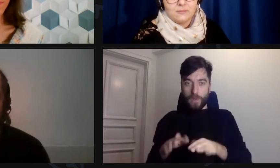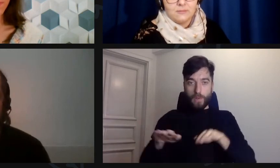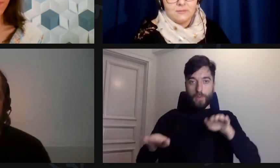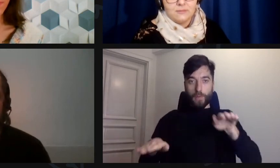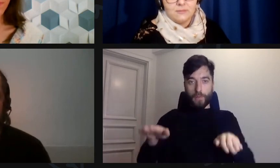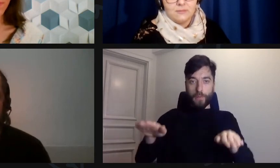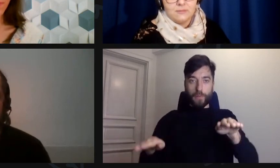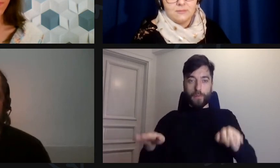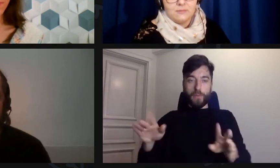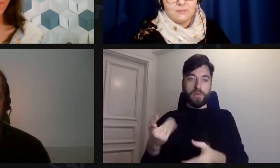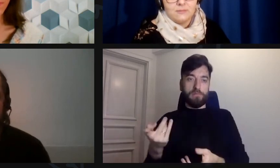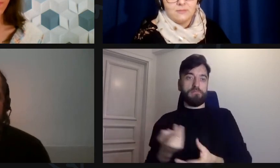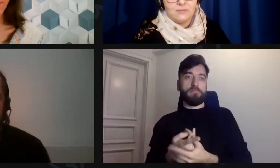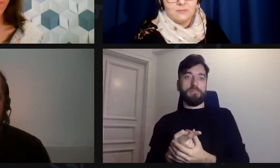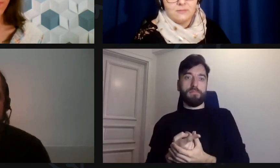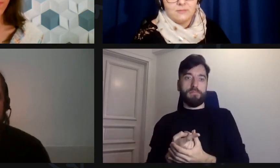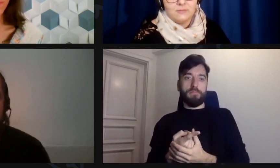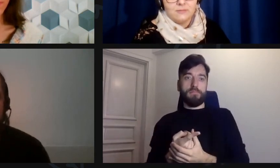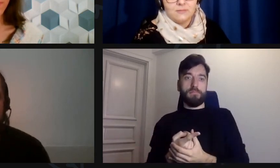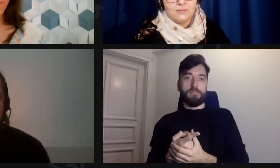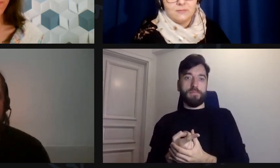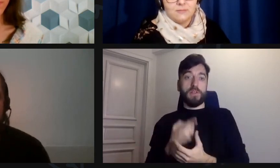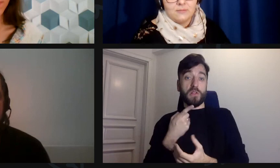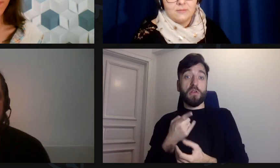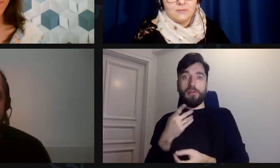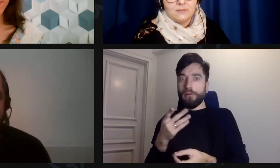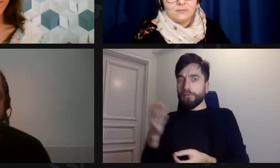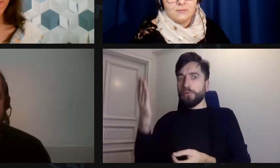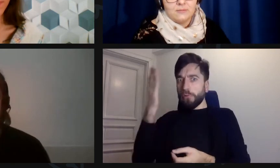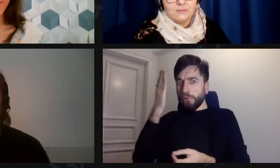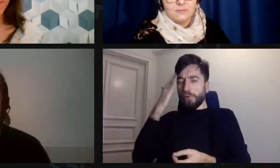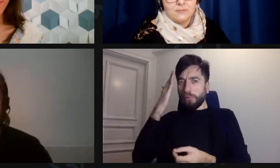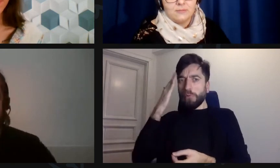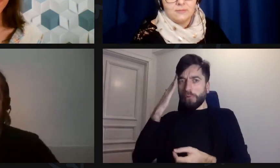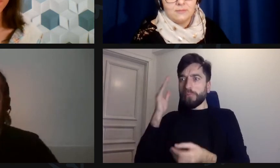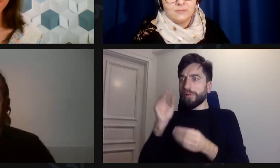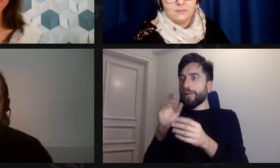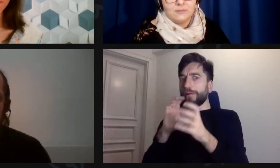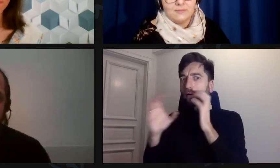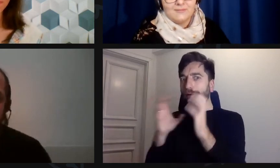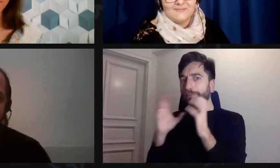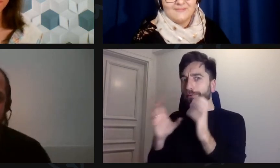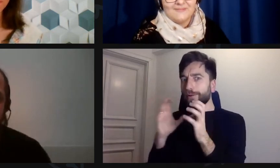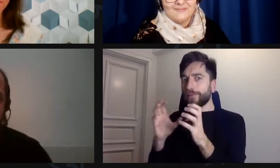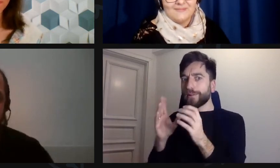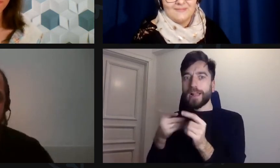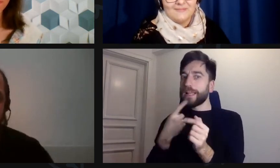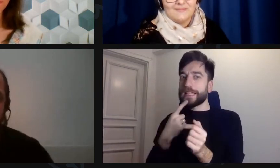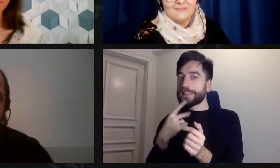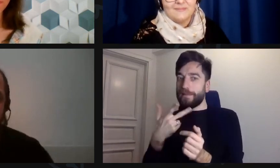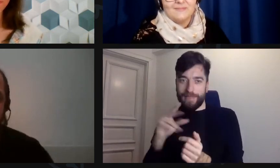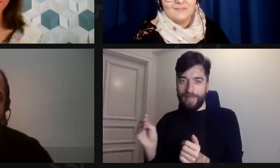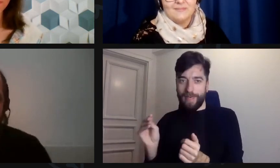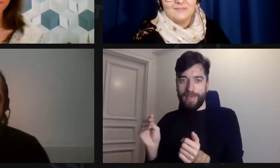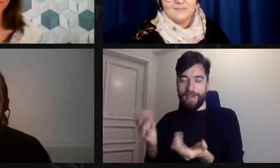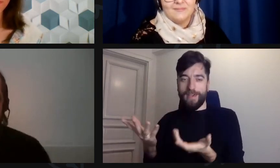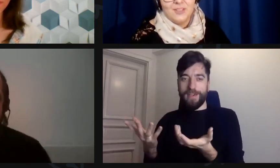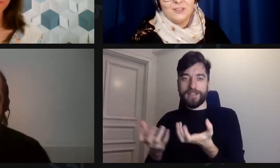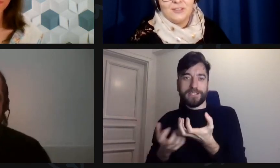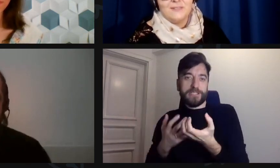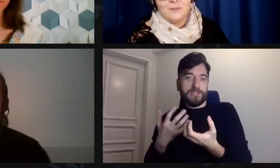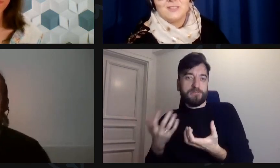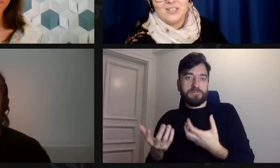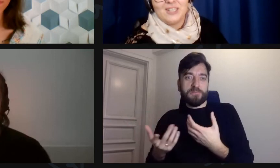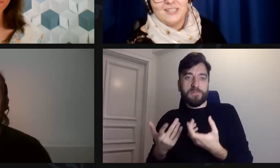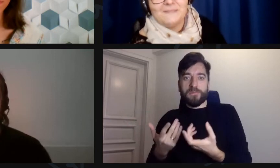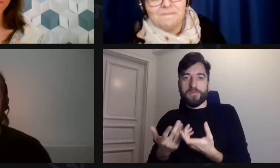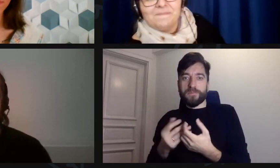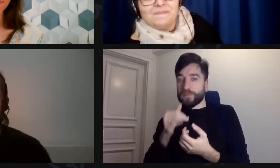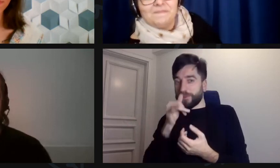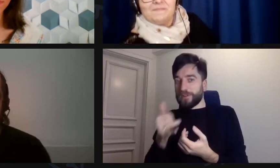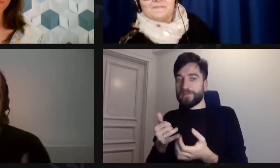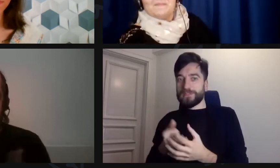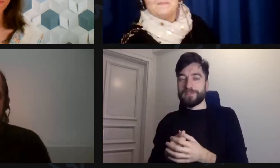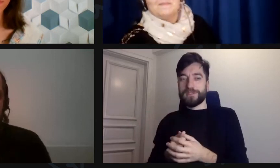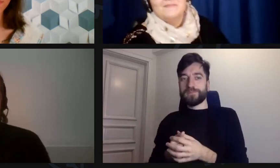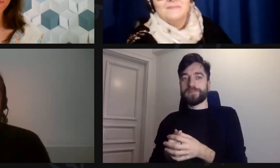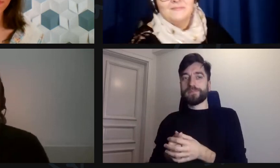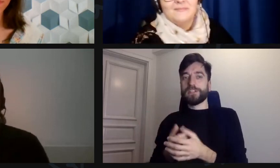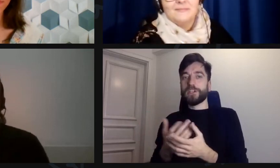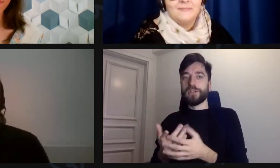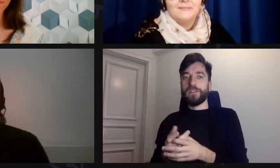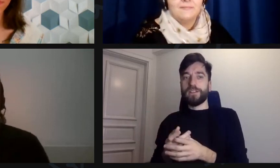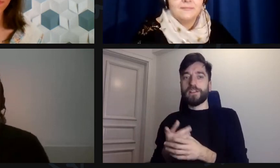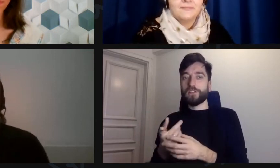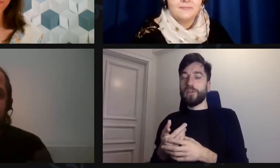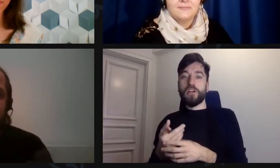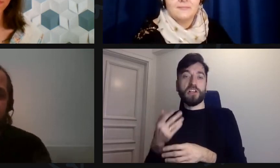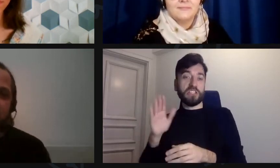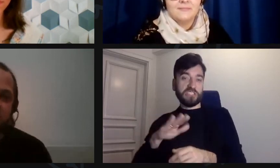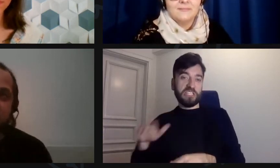Umiał się z nimi dogadać, chociaż nie używał języka. Dzieciaki nie mówiły po niemiecku.